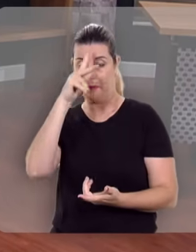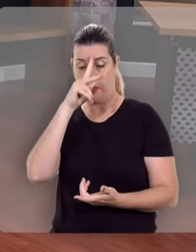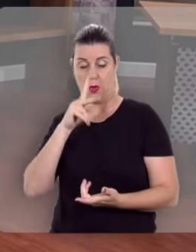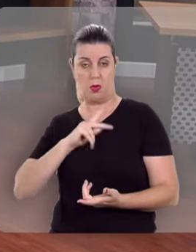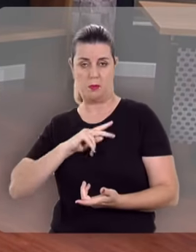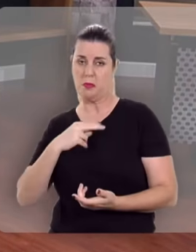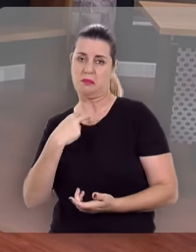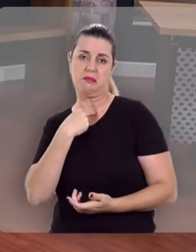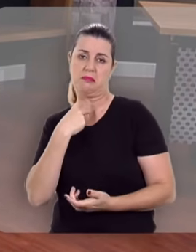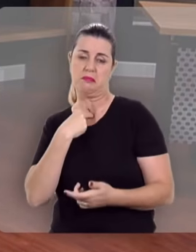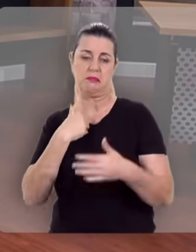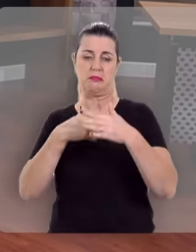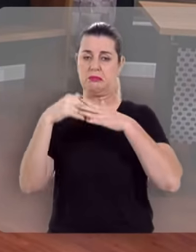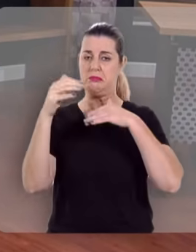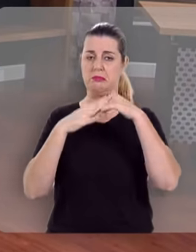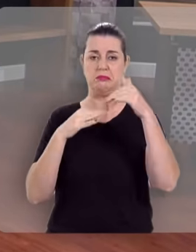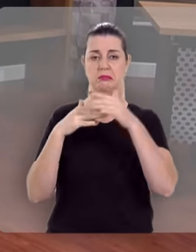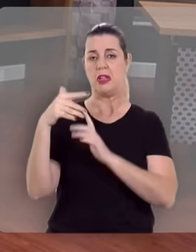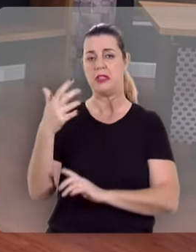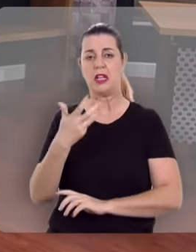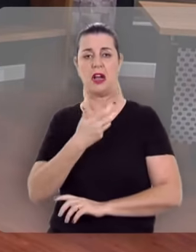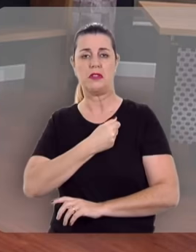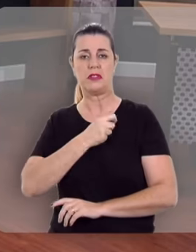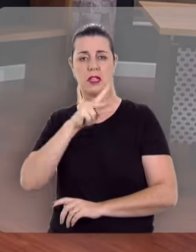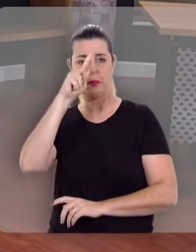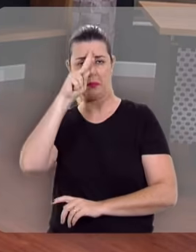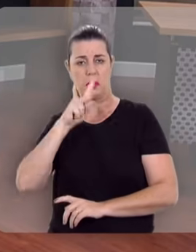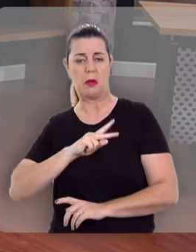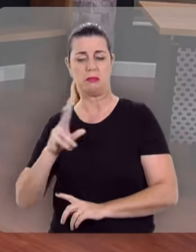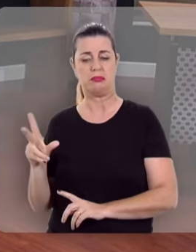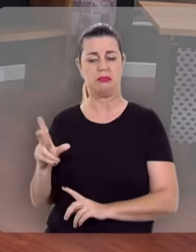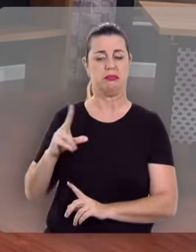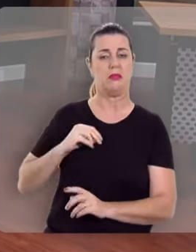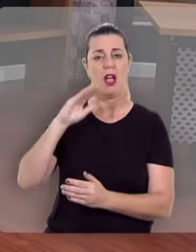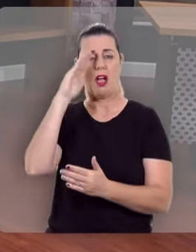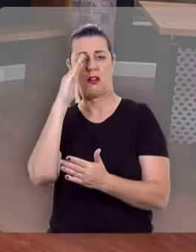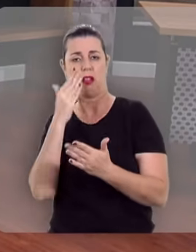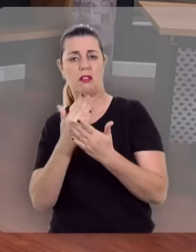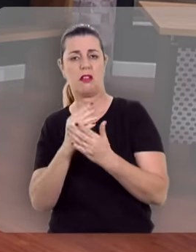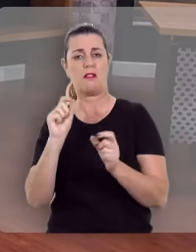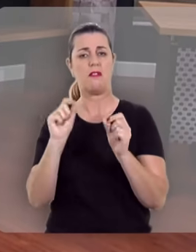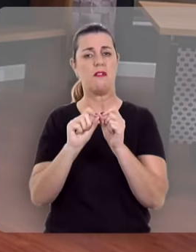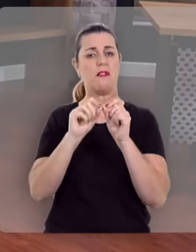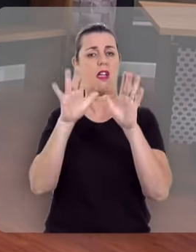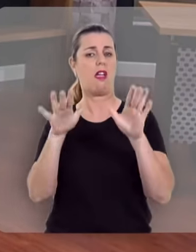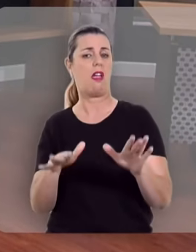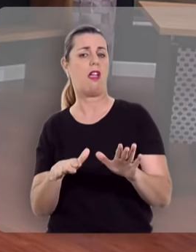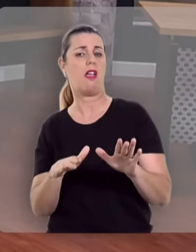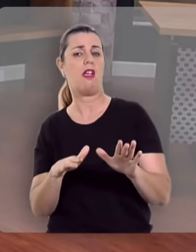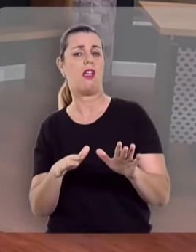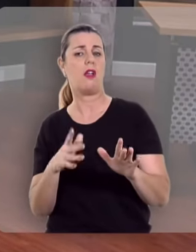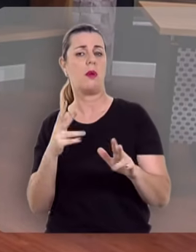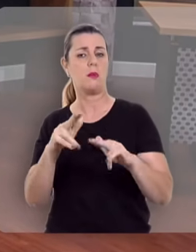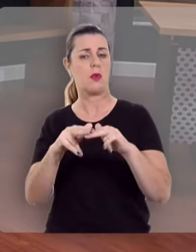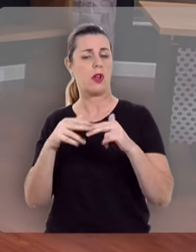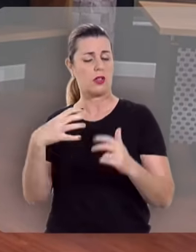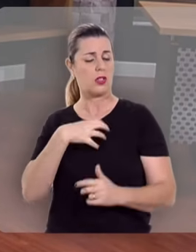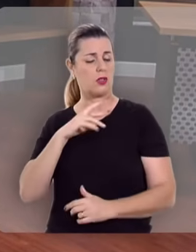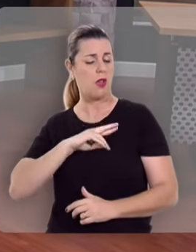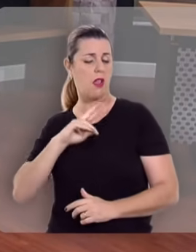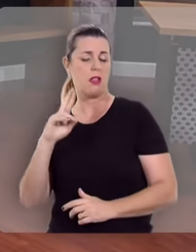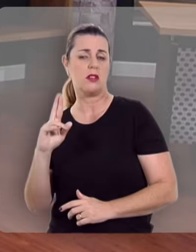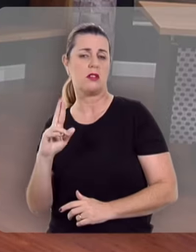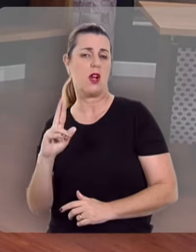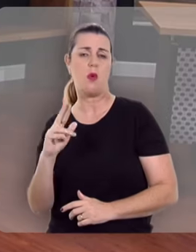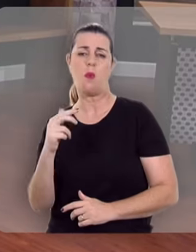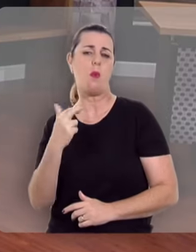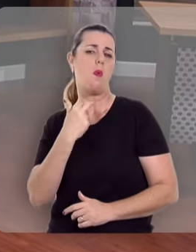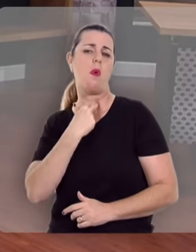pelos seus méritos para suas crenças pelas suas realizações pelos seus ritos religiosos pela sua